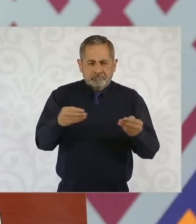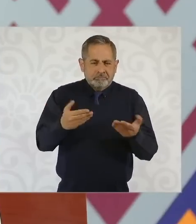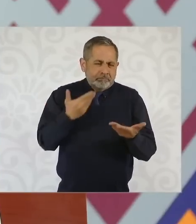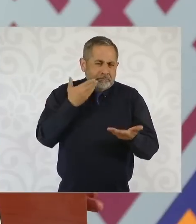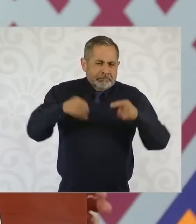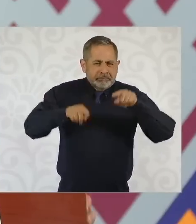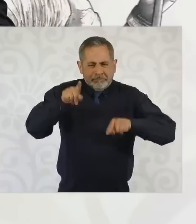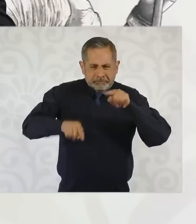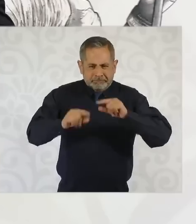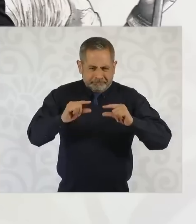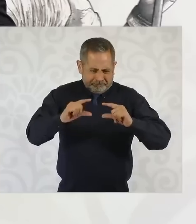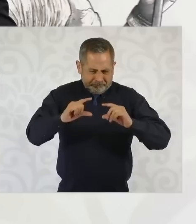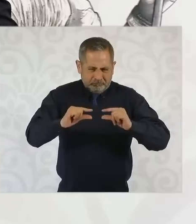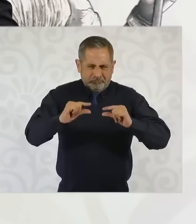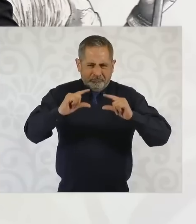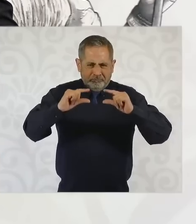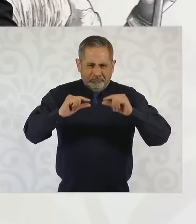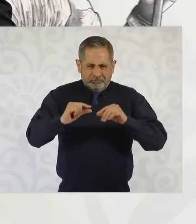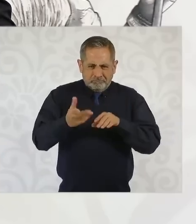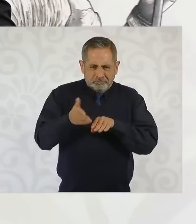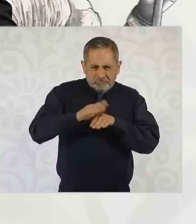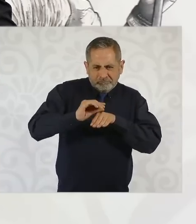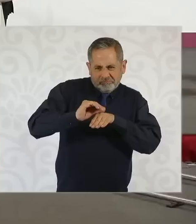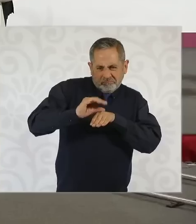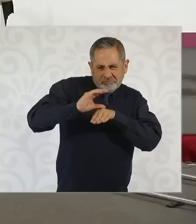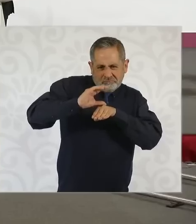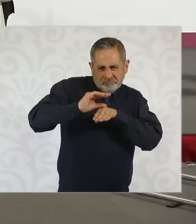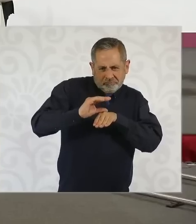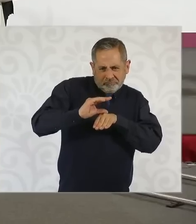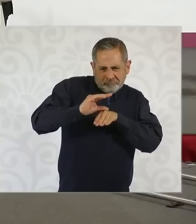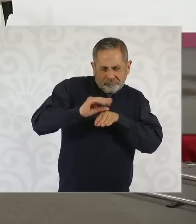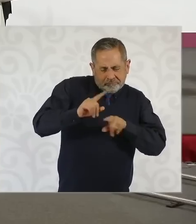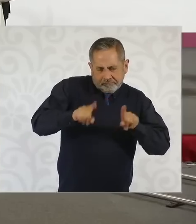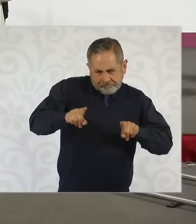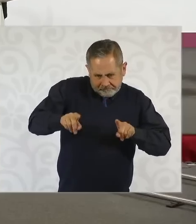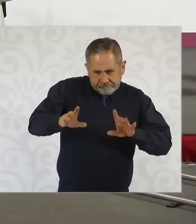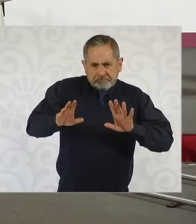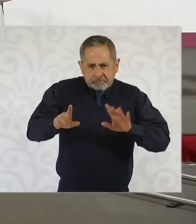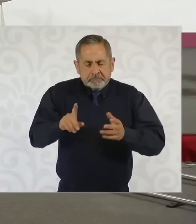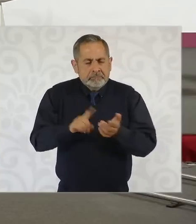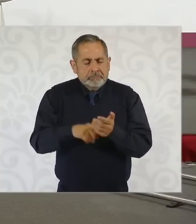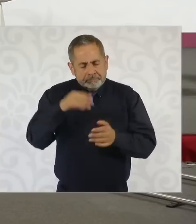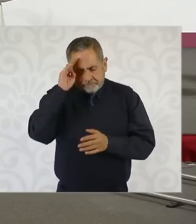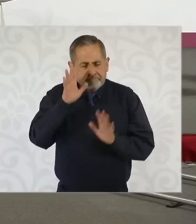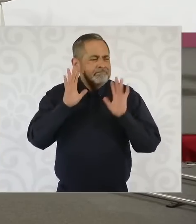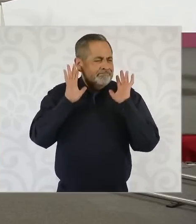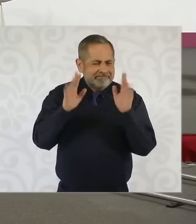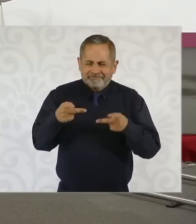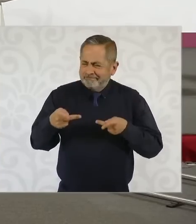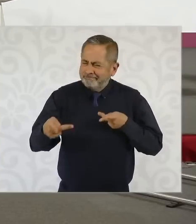los espesores entonces hay pues una estrategia para para la conservación en los próximos años